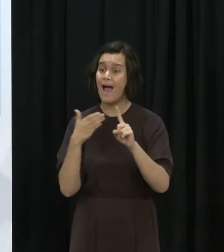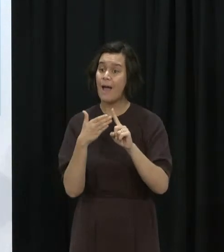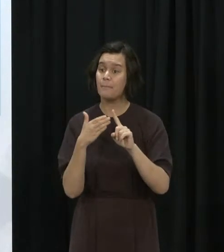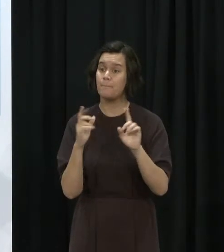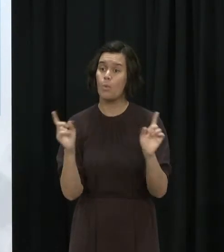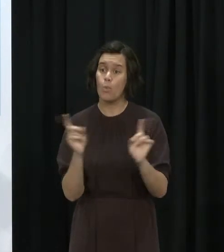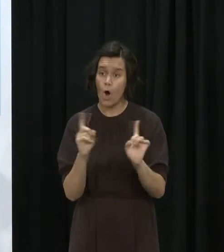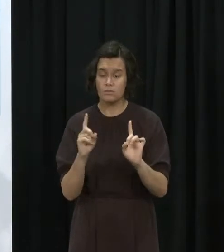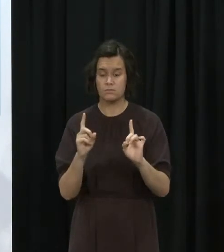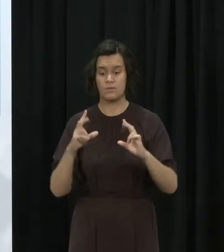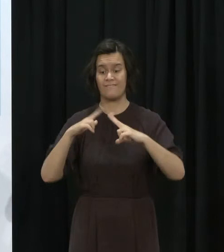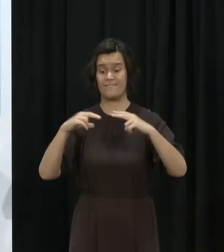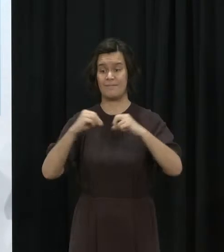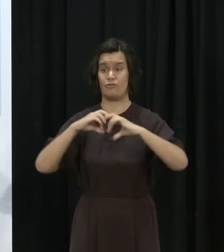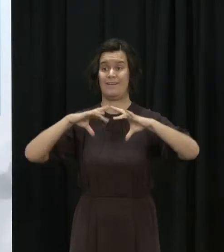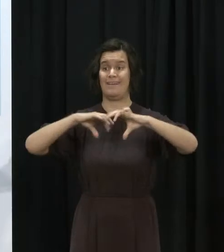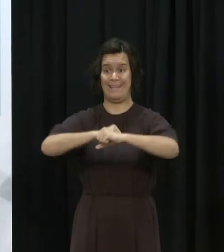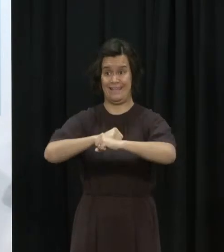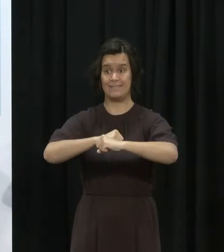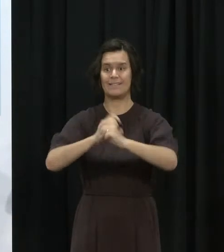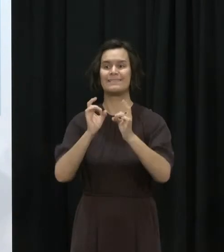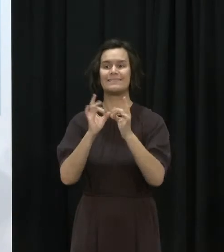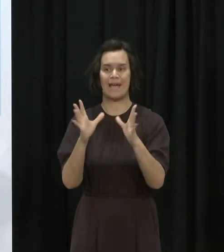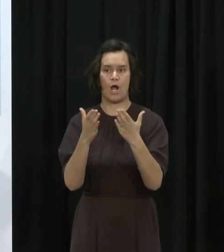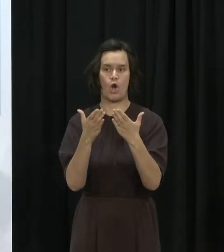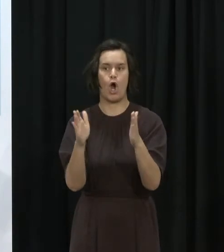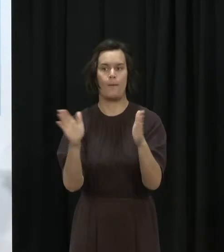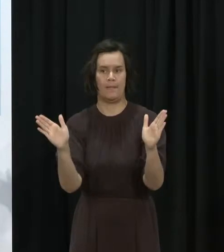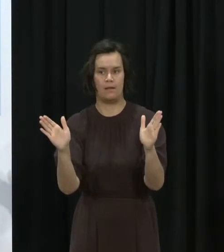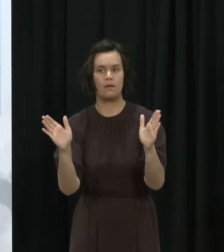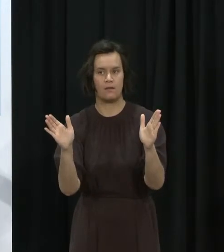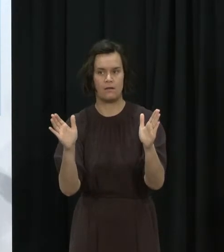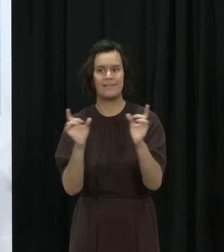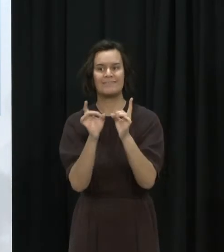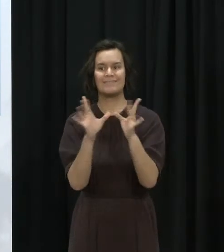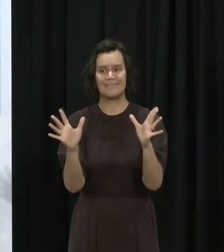I te mea he nui te whakamarumaru ki a maatau ki te